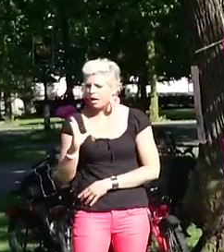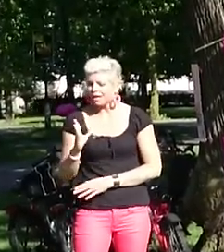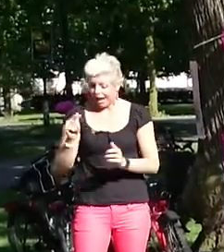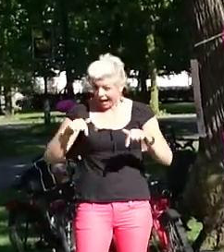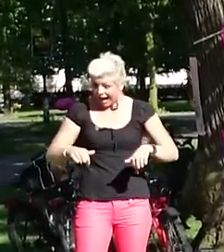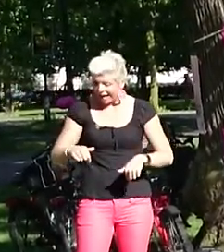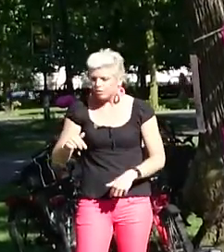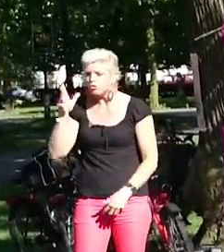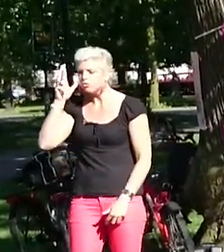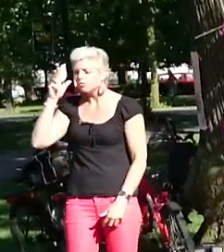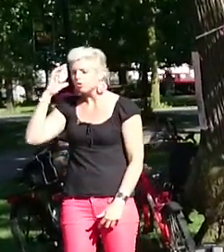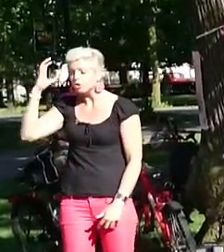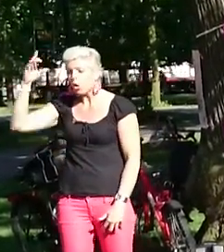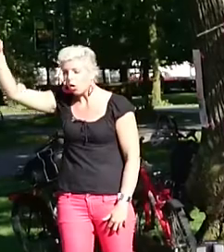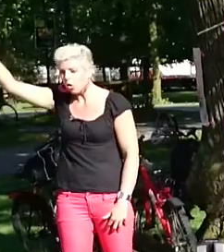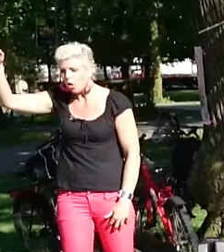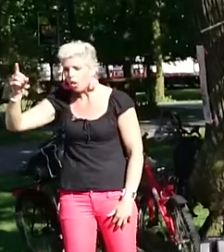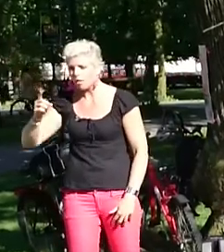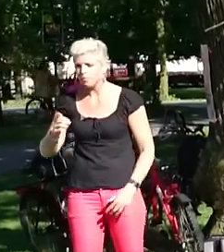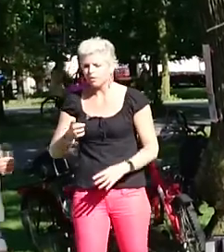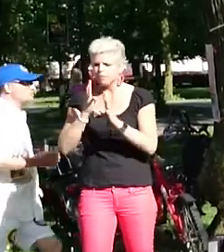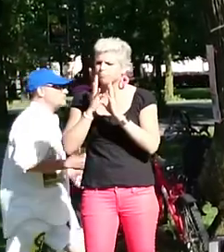Som går med i demonstrationer mot rasism.